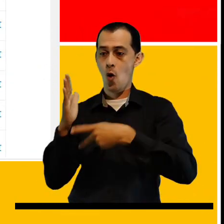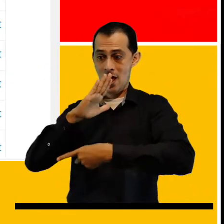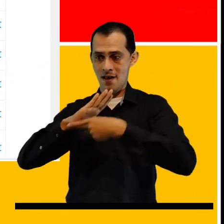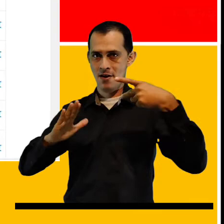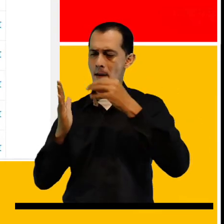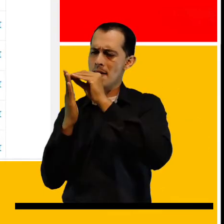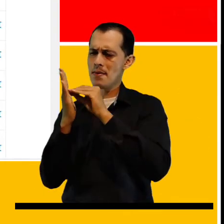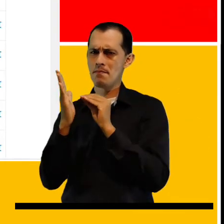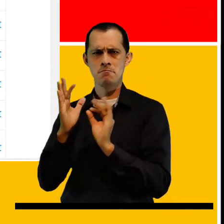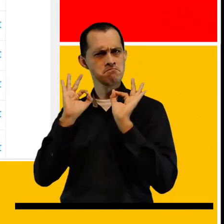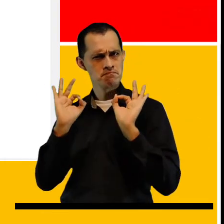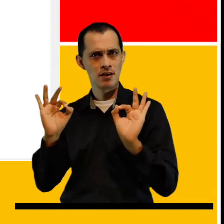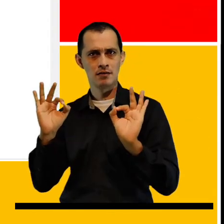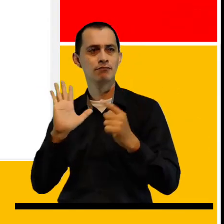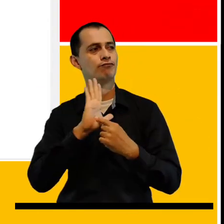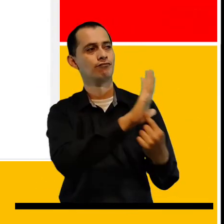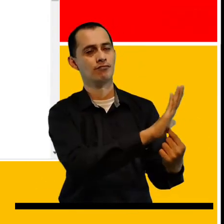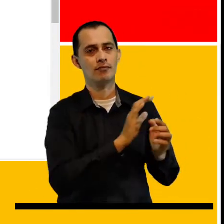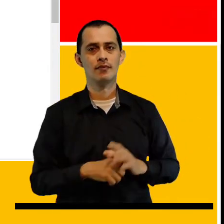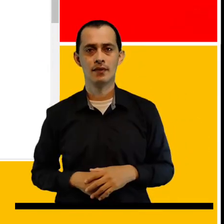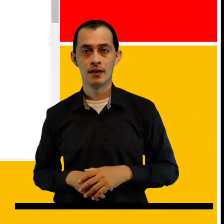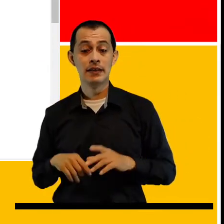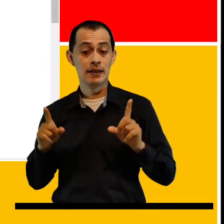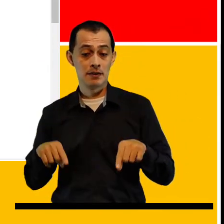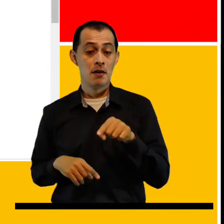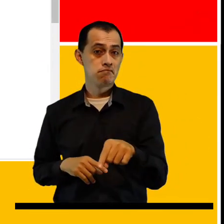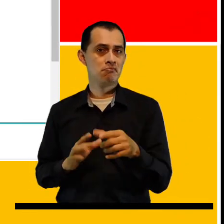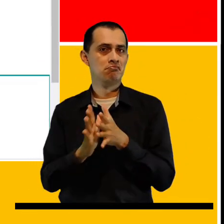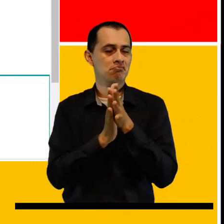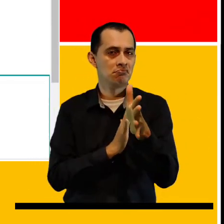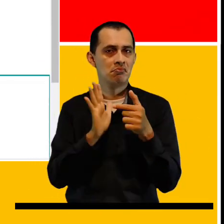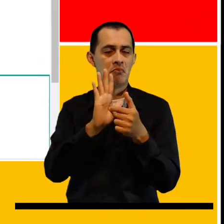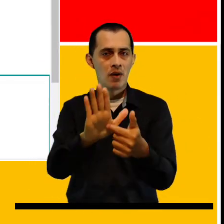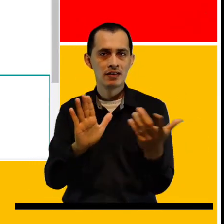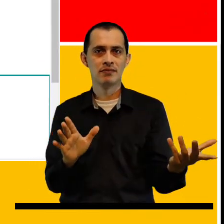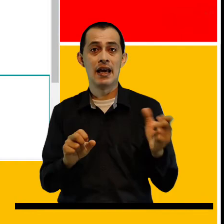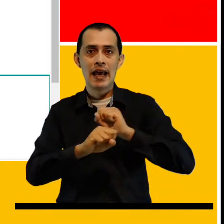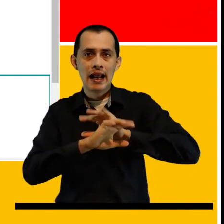En la opción de resultados de solicitud de aclaración, se puede pedir que se revise